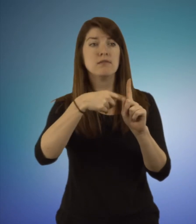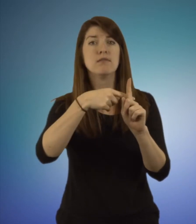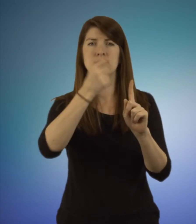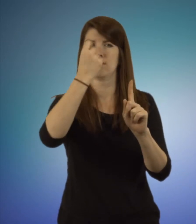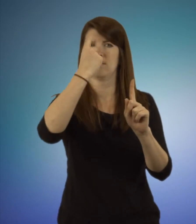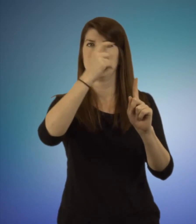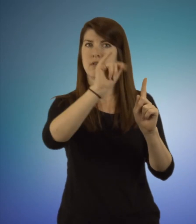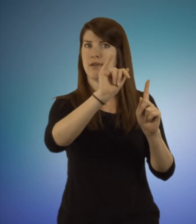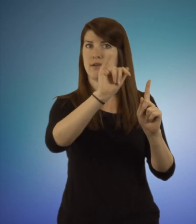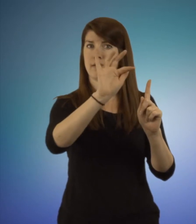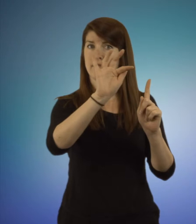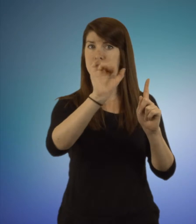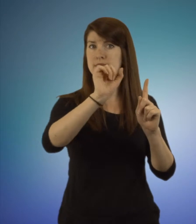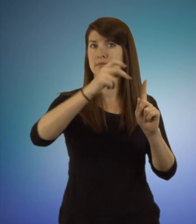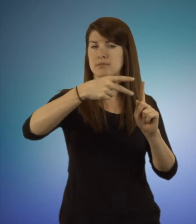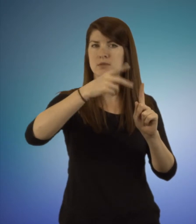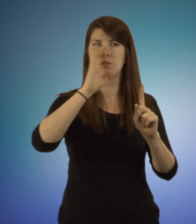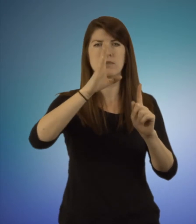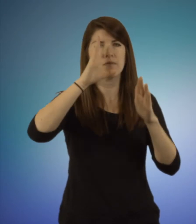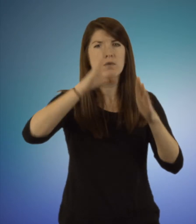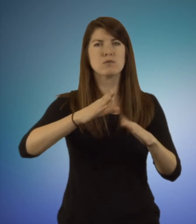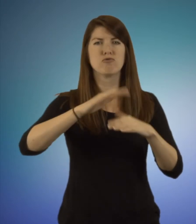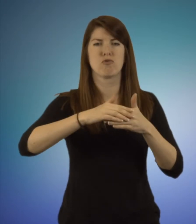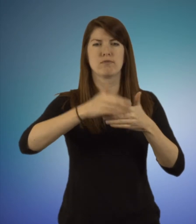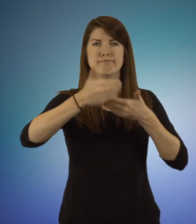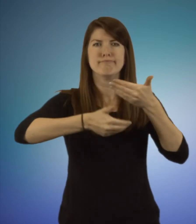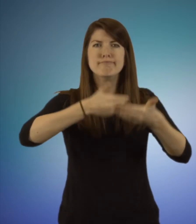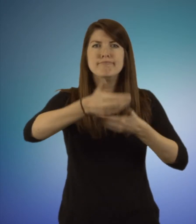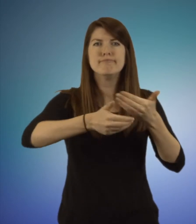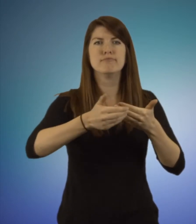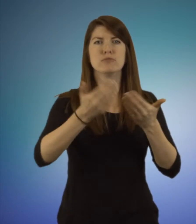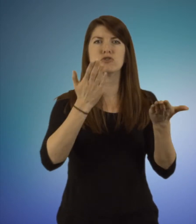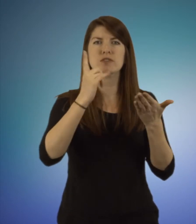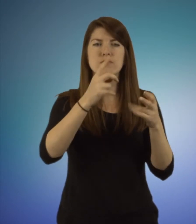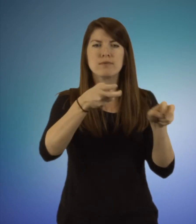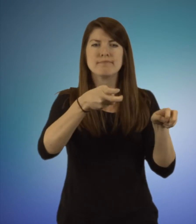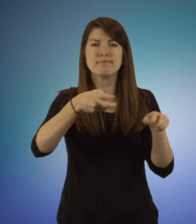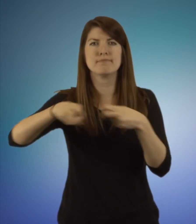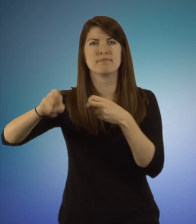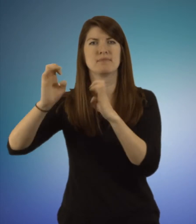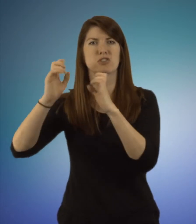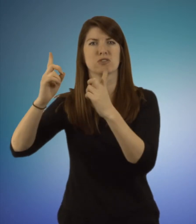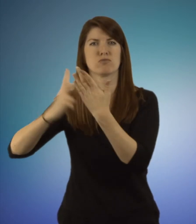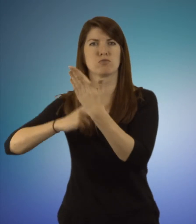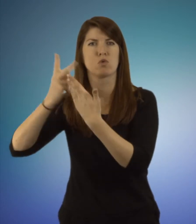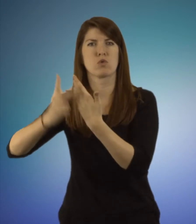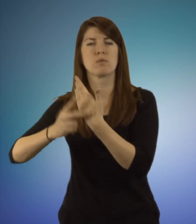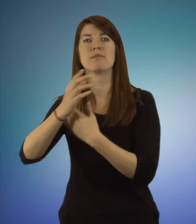A los 27 meses, es importante que sepa, el IFSP, debería centrarse en medidas y servicios para la